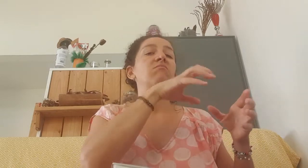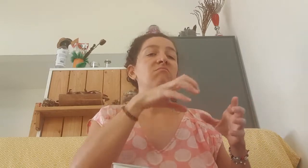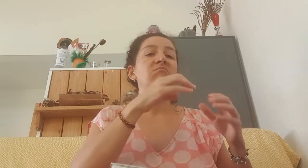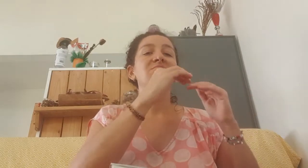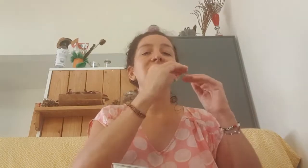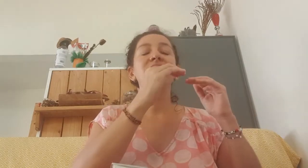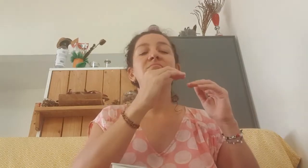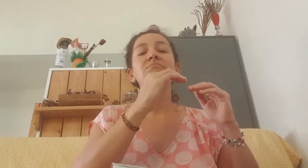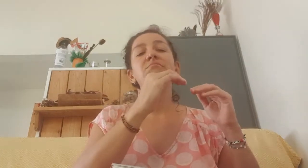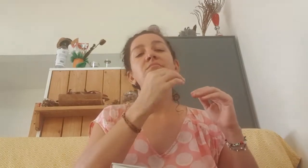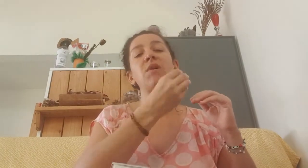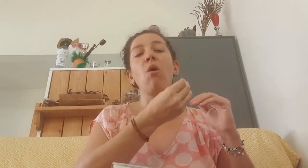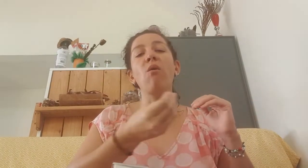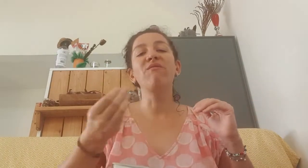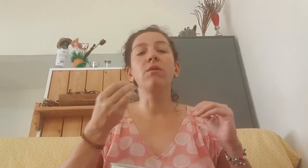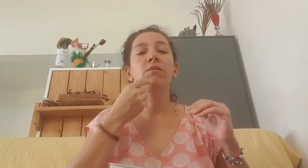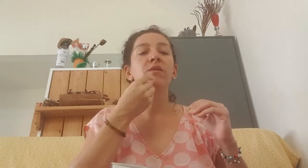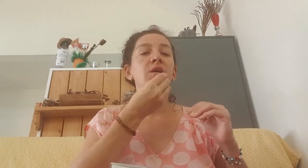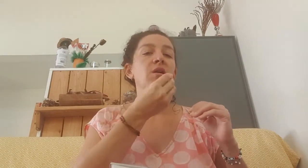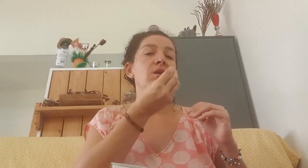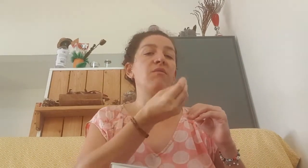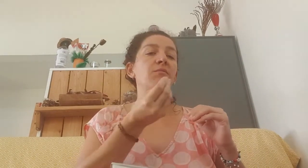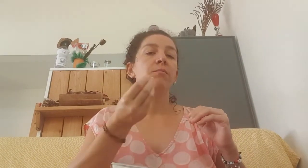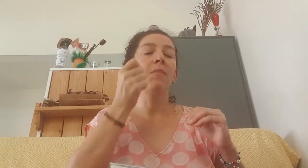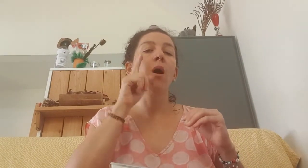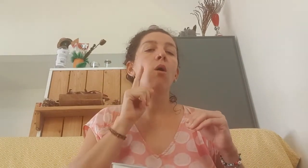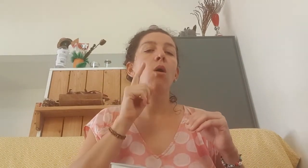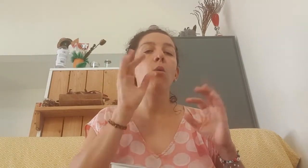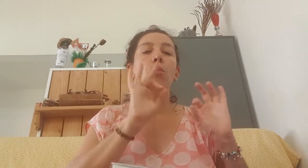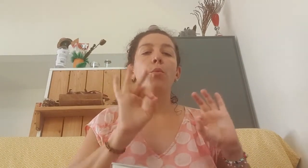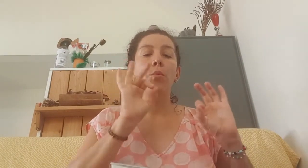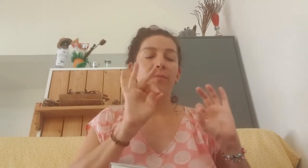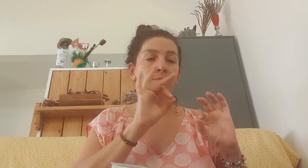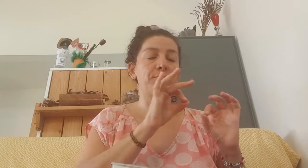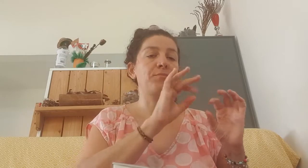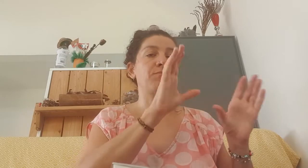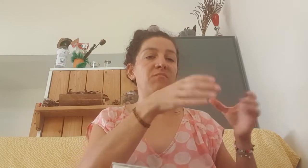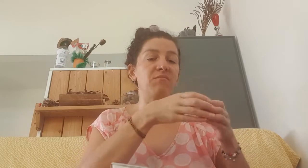il se retrouve à l'orphelinat.